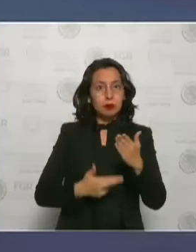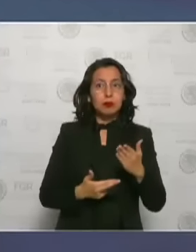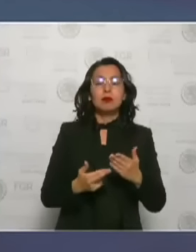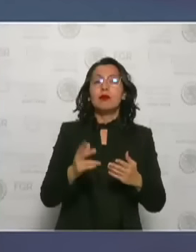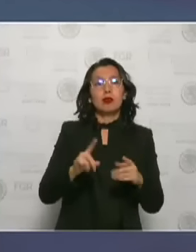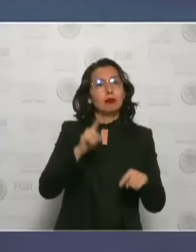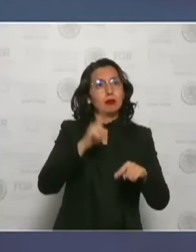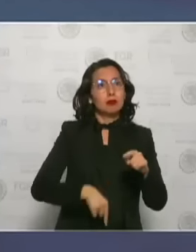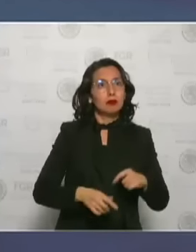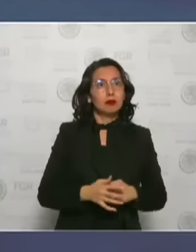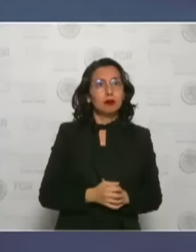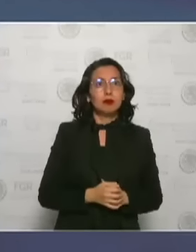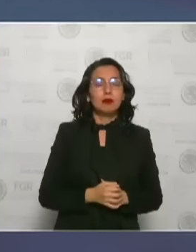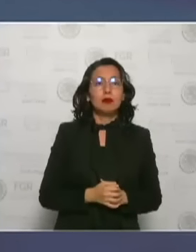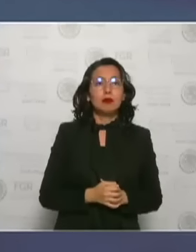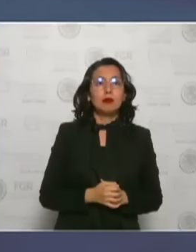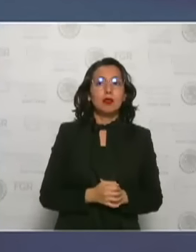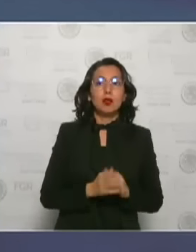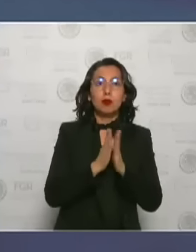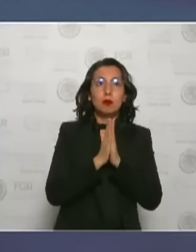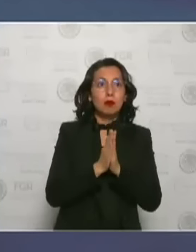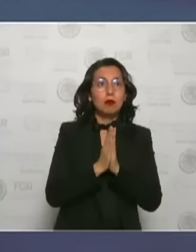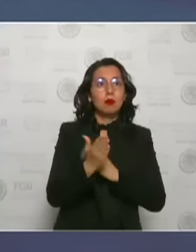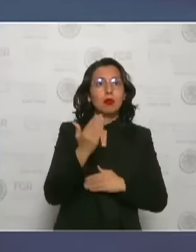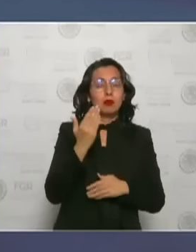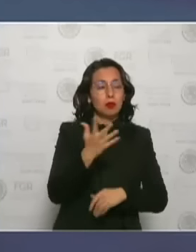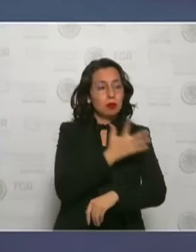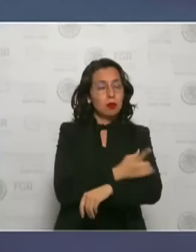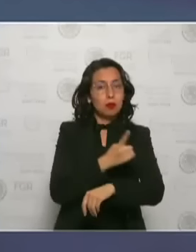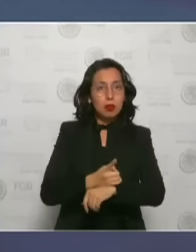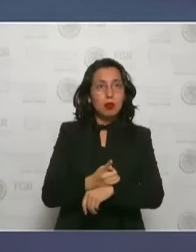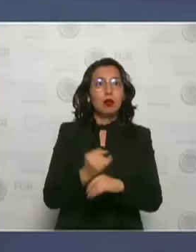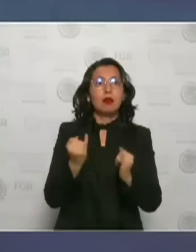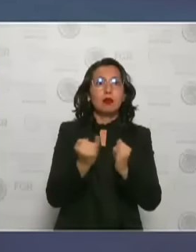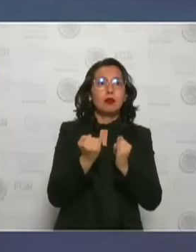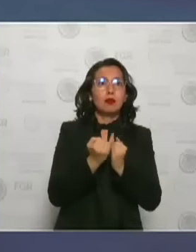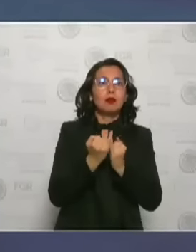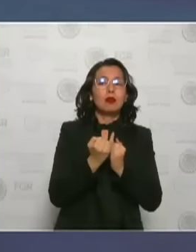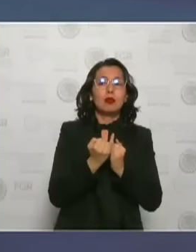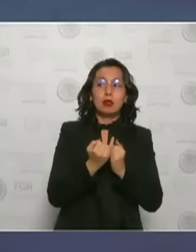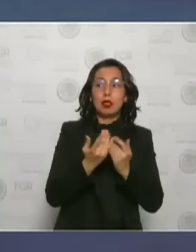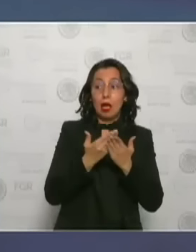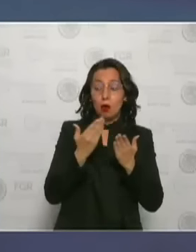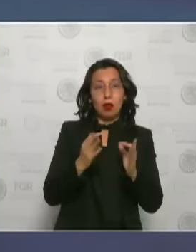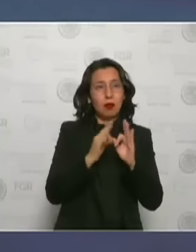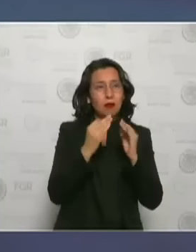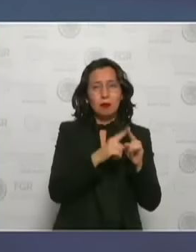En este sentido, la transparencia y la vigilancia ciudadana, así como los canales de denuncia,